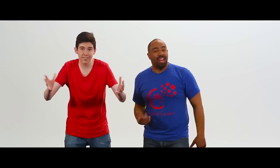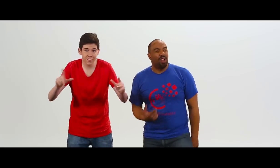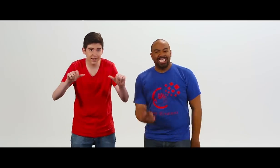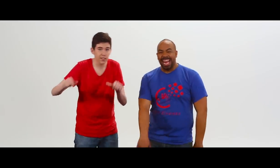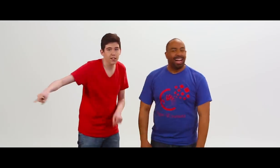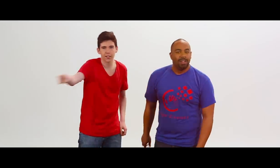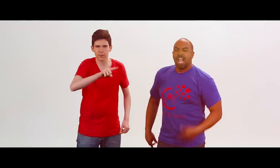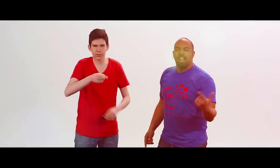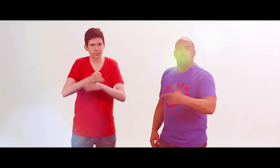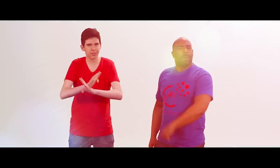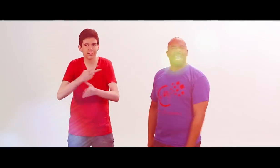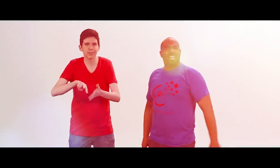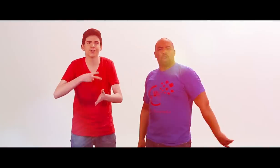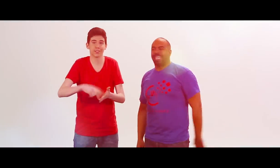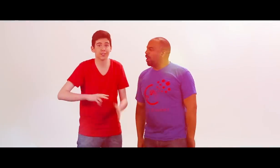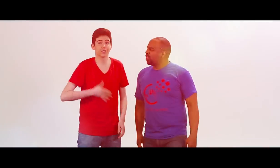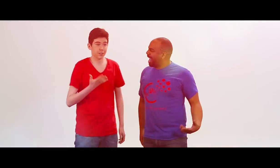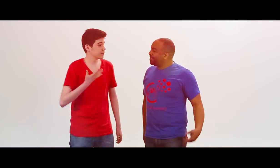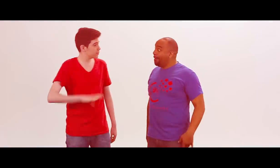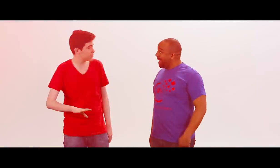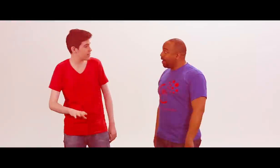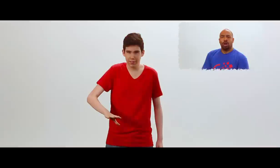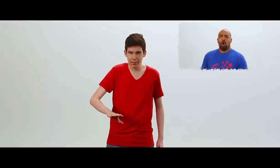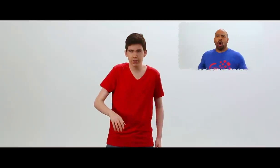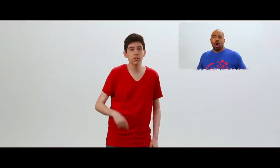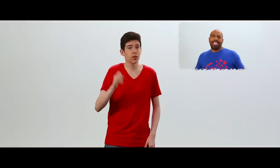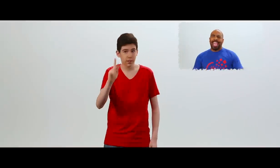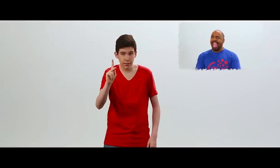Sign events est là !! êtes vous prêt à danser le j'aime j'aime ok !!